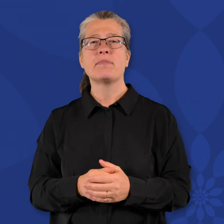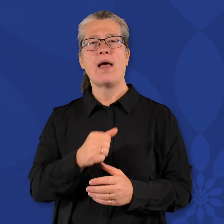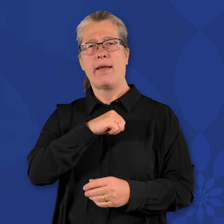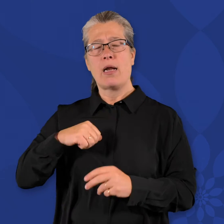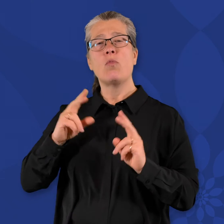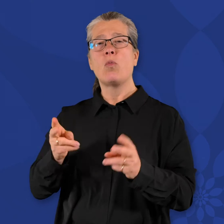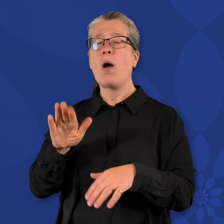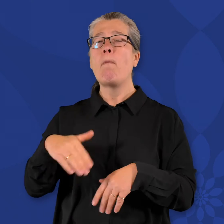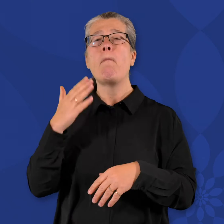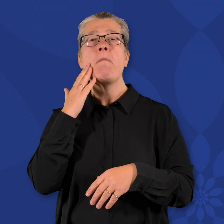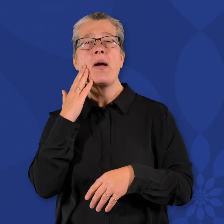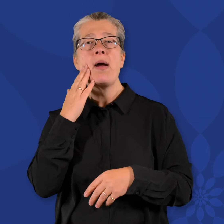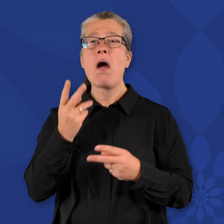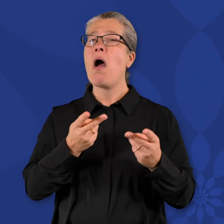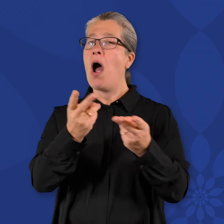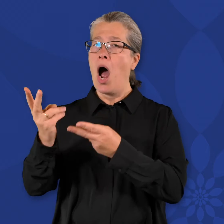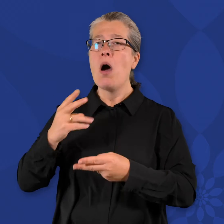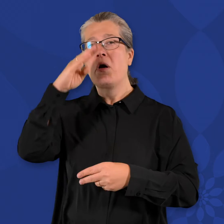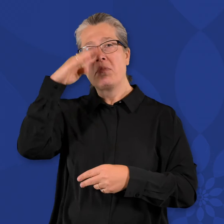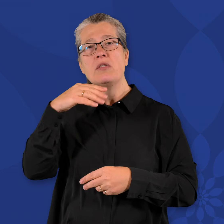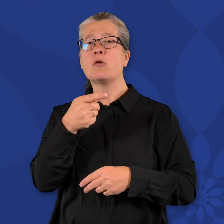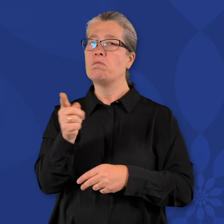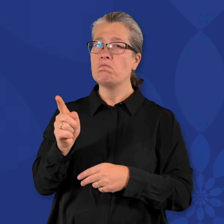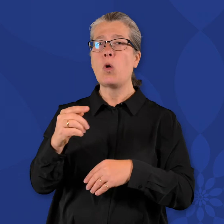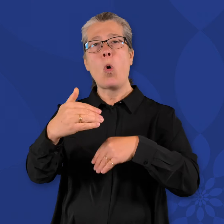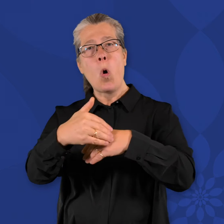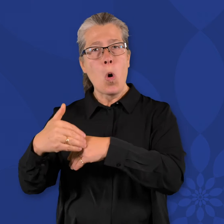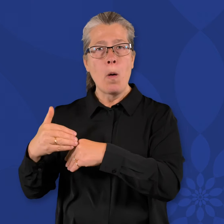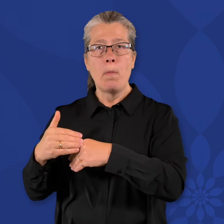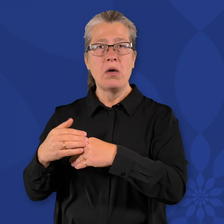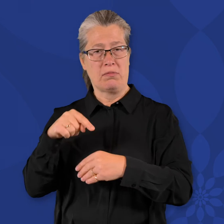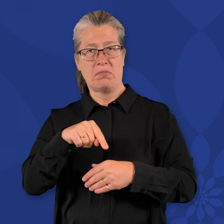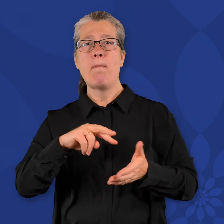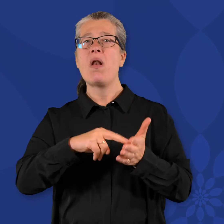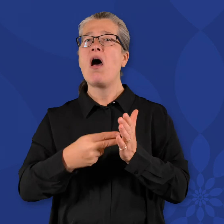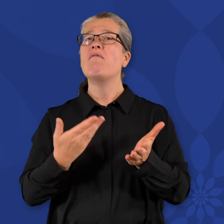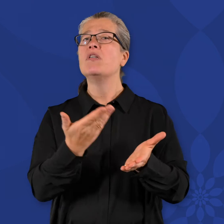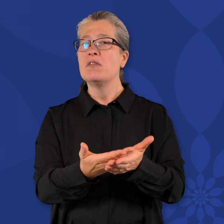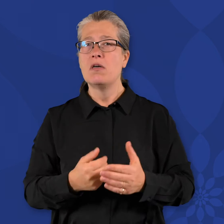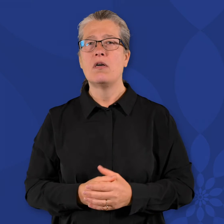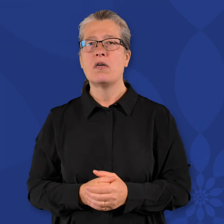Regeringen bad också allmänheten om respons på utkastet.